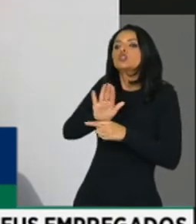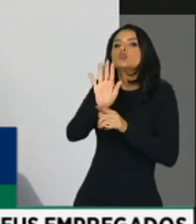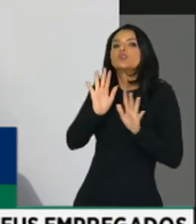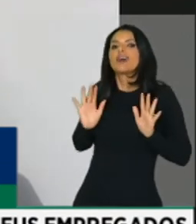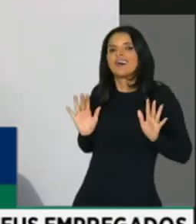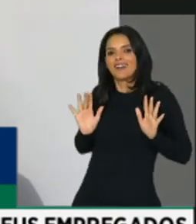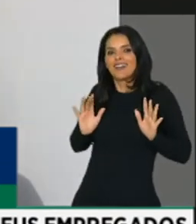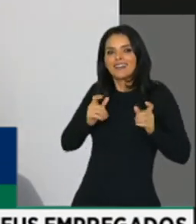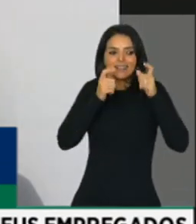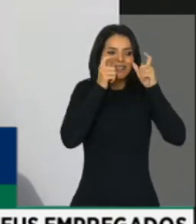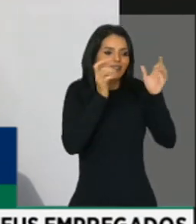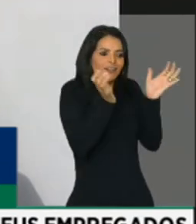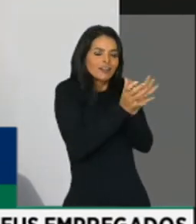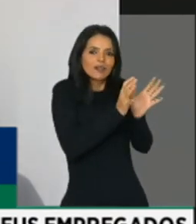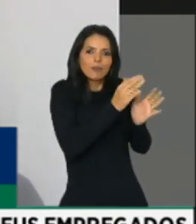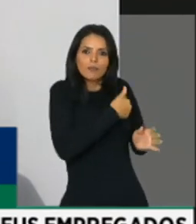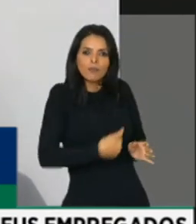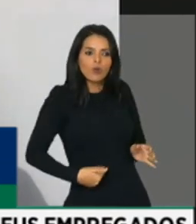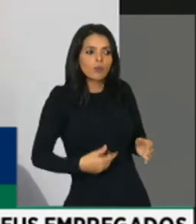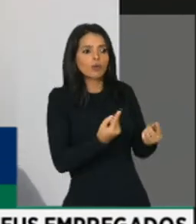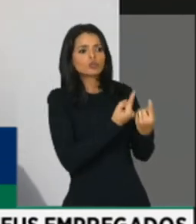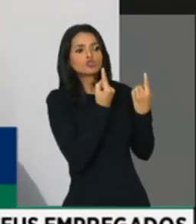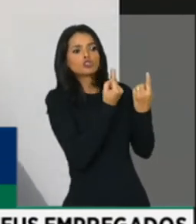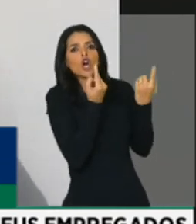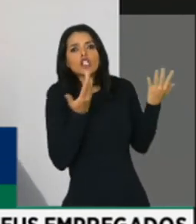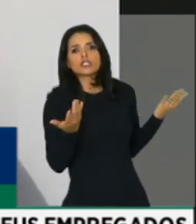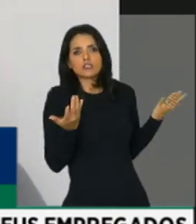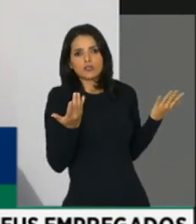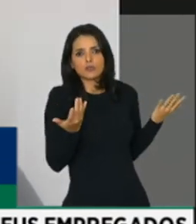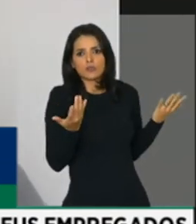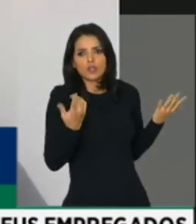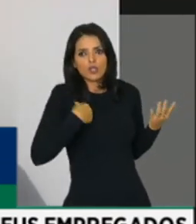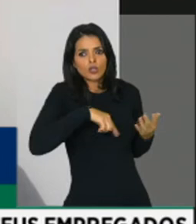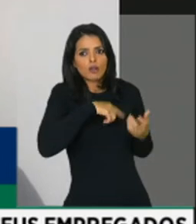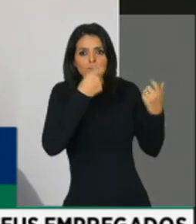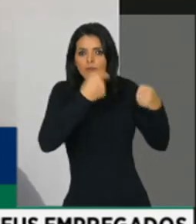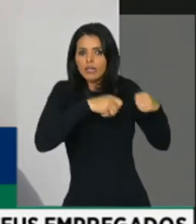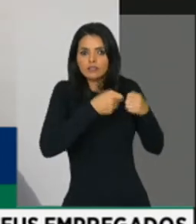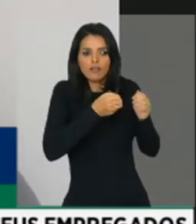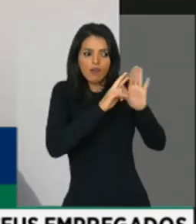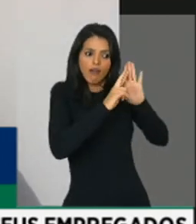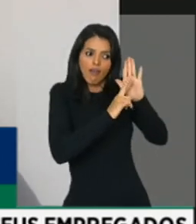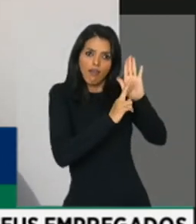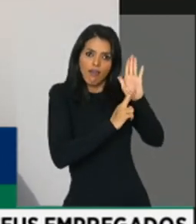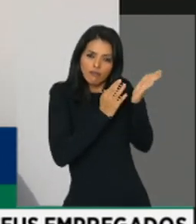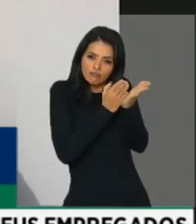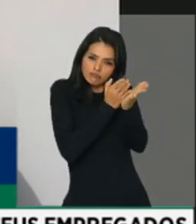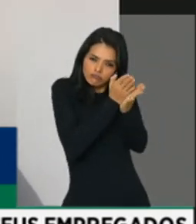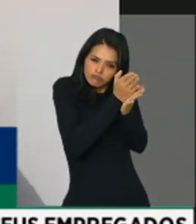VEZES, O INTERESSE PÚBLICO FICA ORFÃO, QUE NÓS DEVERÍAMOS MANTER A INTEGRIDADE DOS PRINCÍPIOS E CRITÉRIOS DO PLANO NACIONAL DE IMUNIZAÇÃO. NÃO É HORA